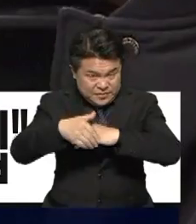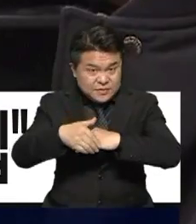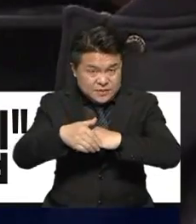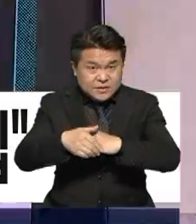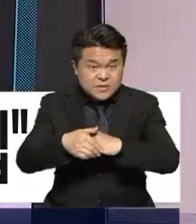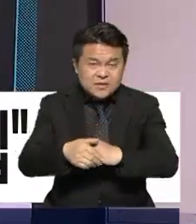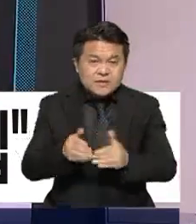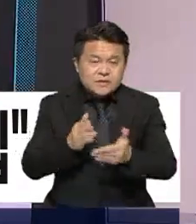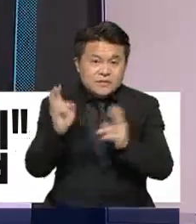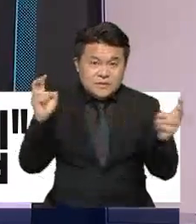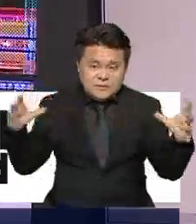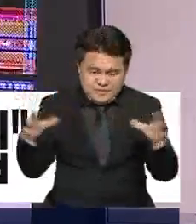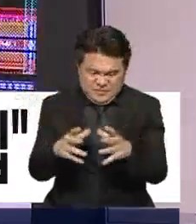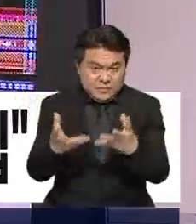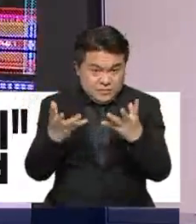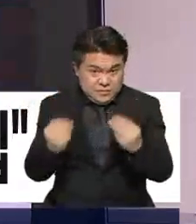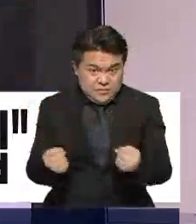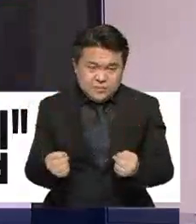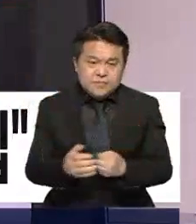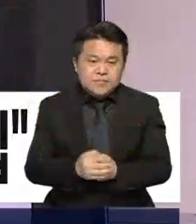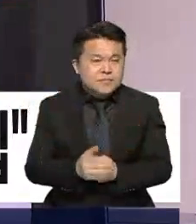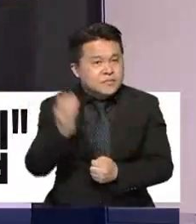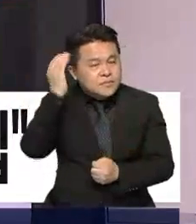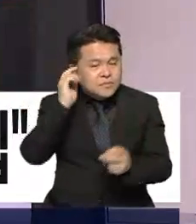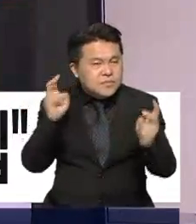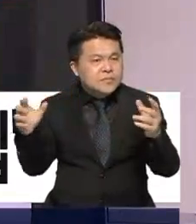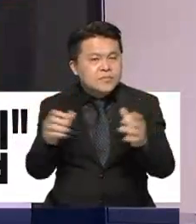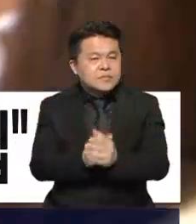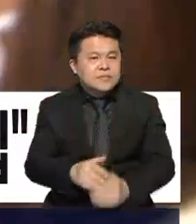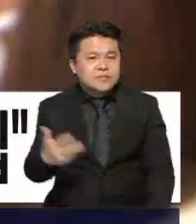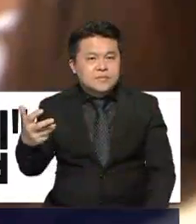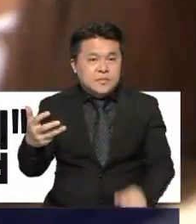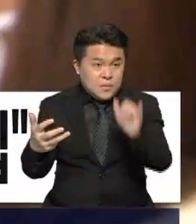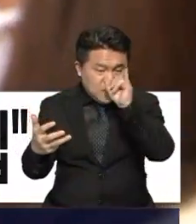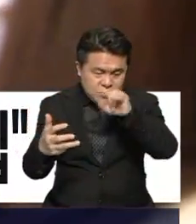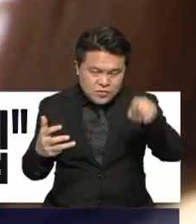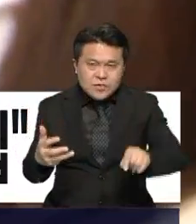있습니다. 국내 80개 회사 중 40%인 32개 회사가